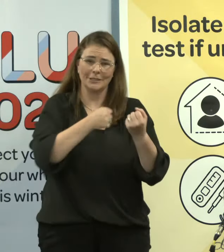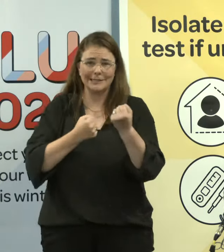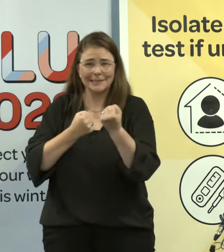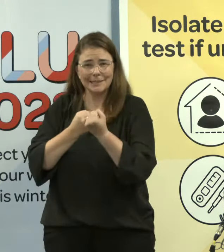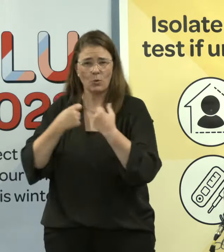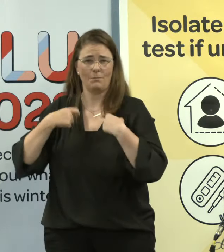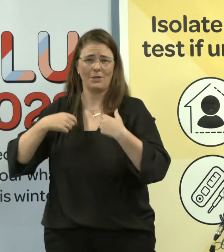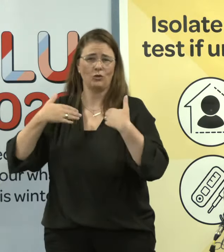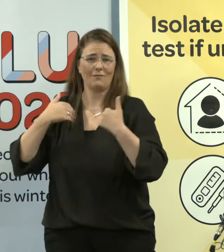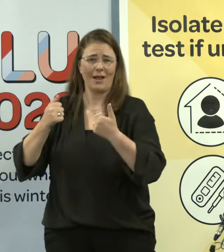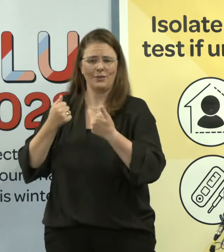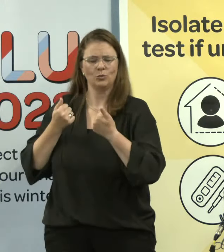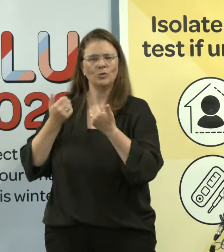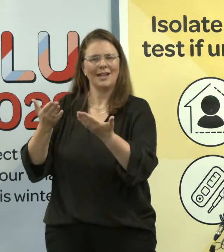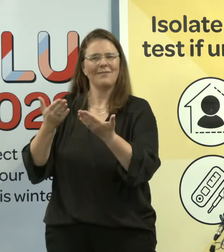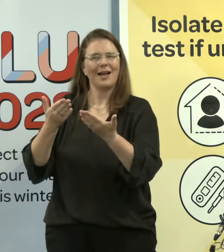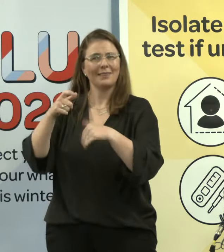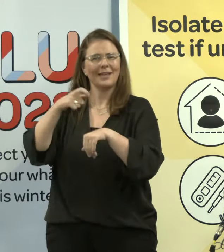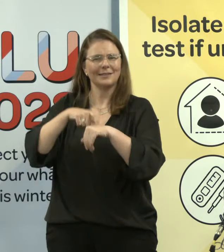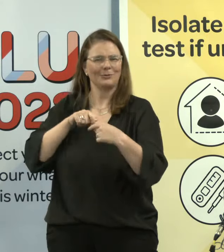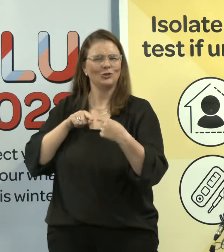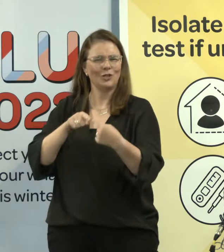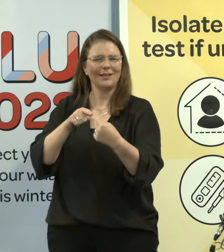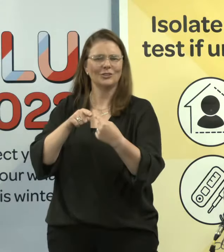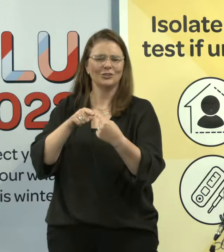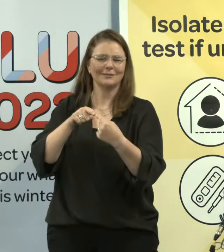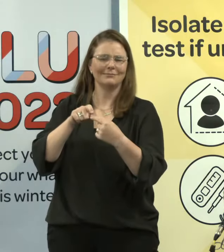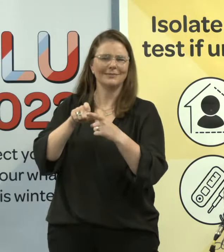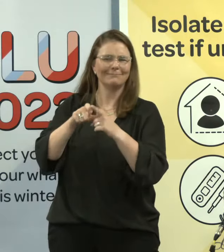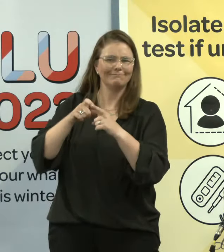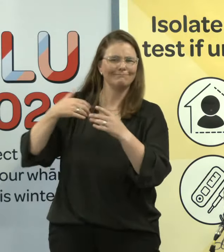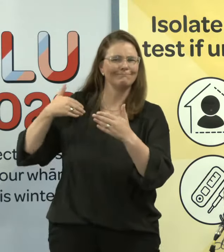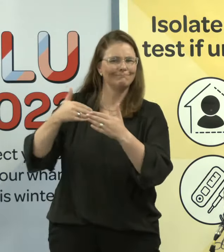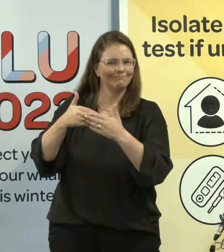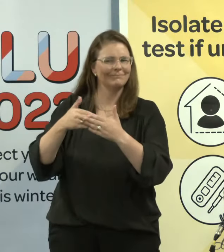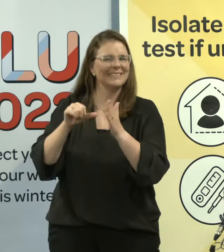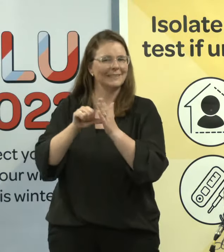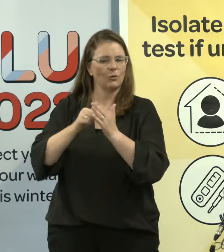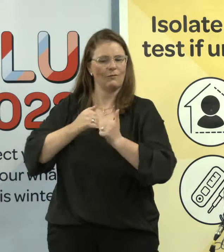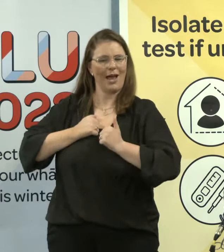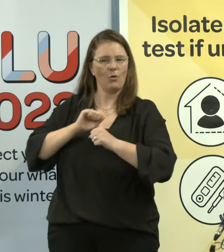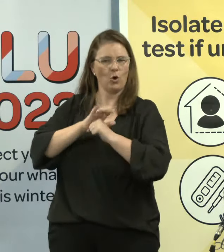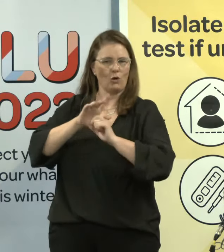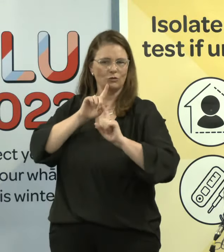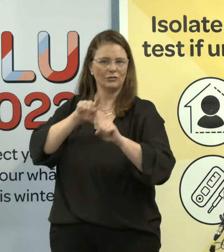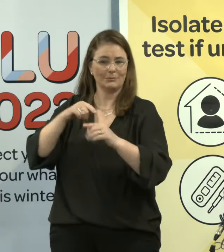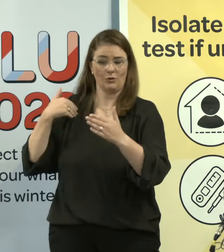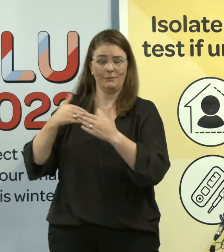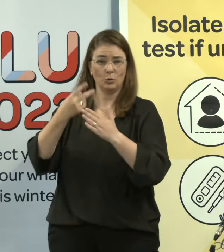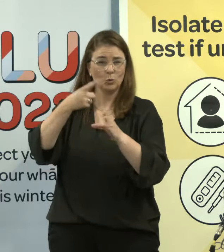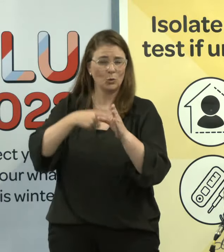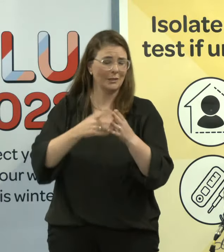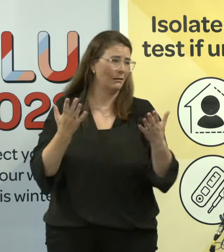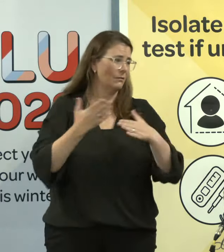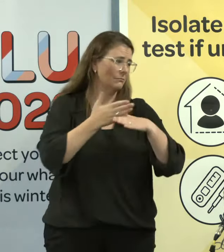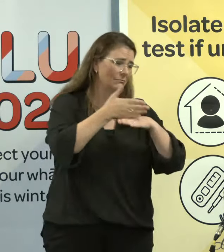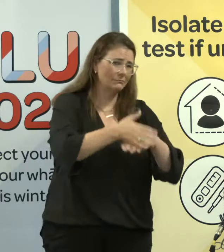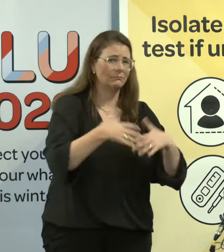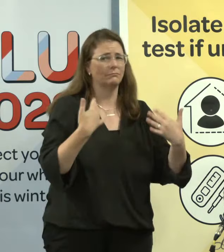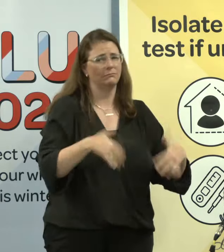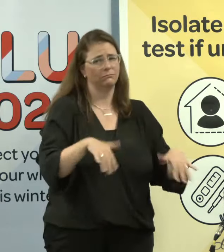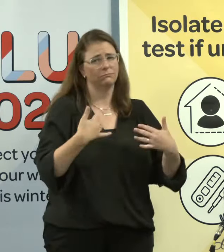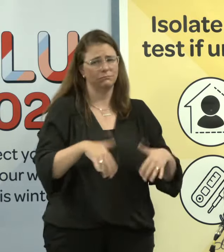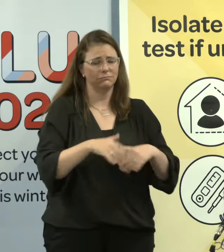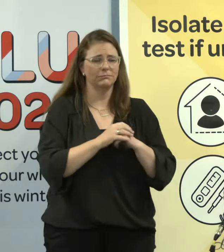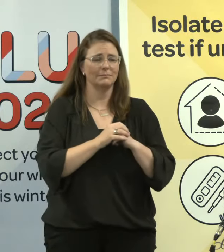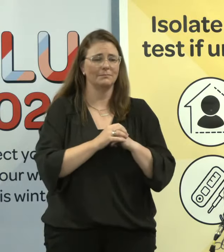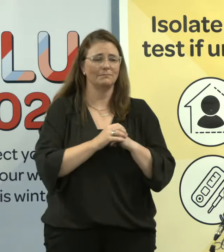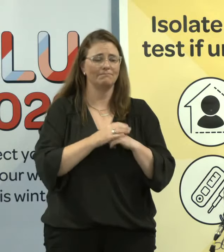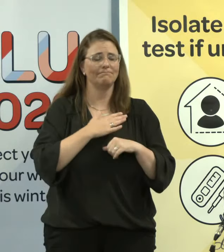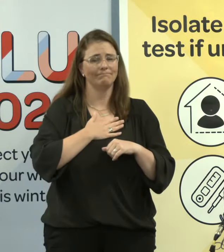arohaehae me te nui o te